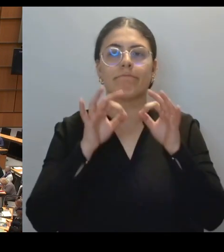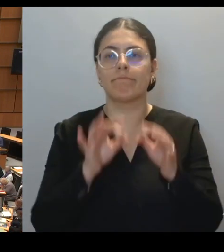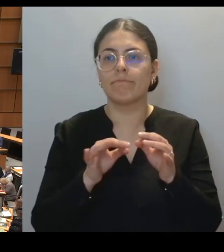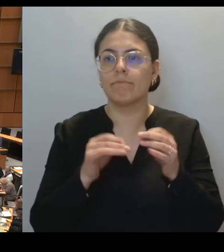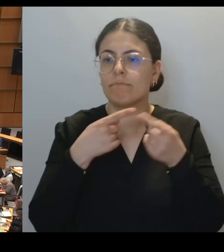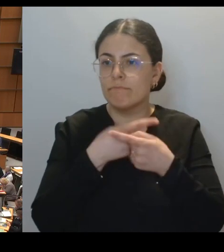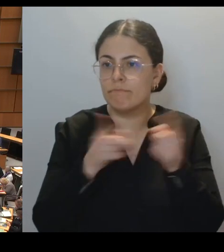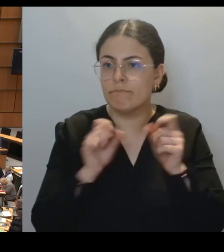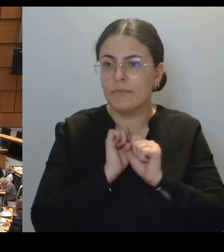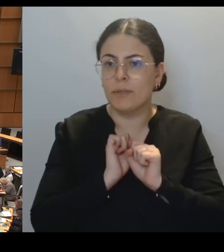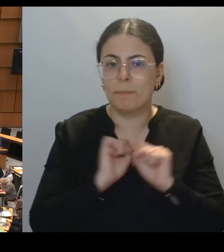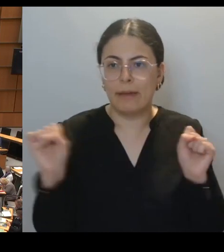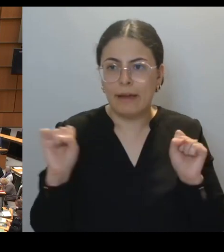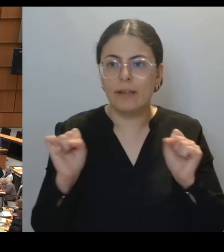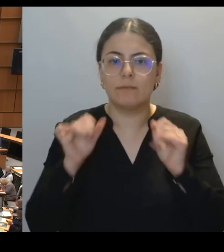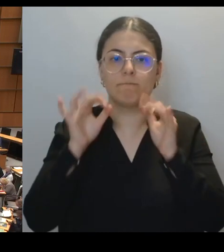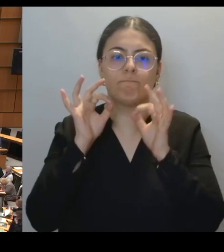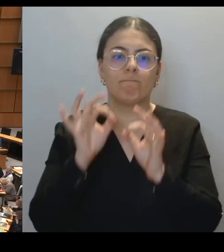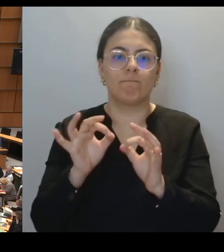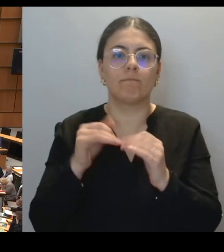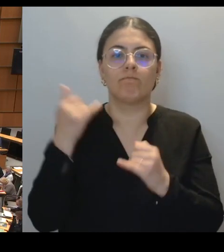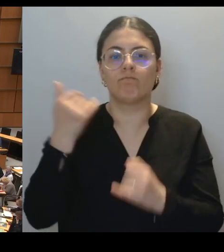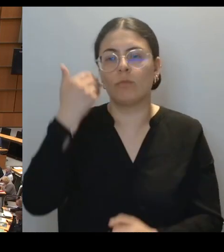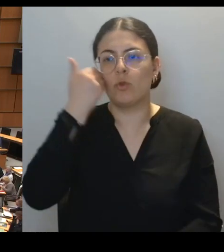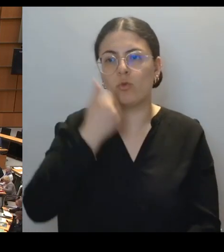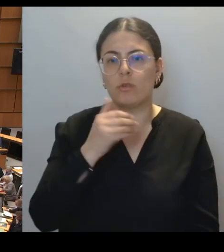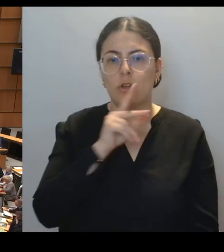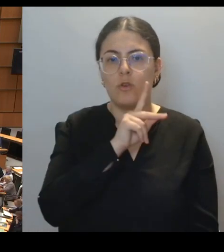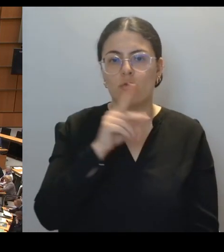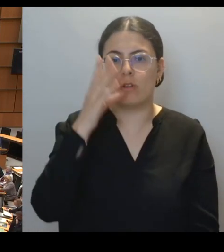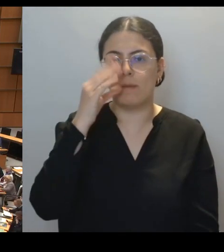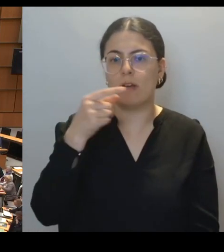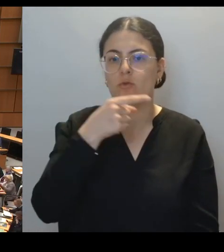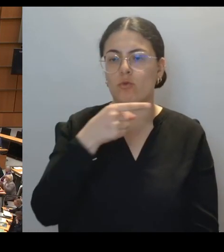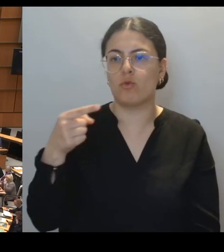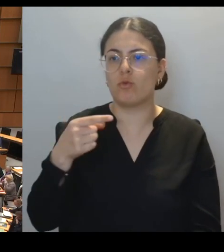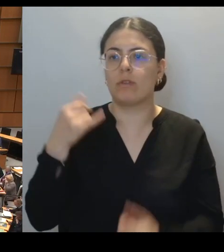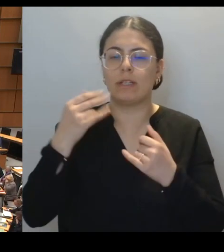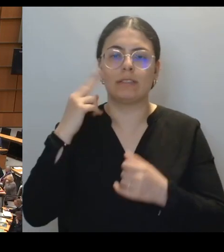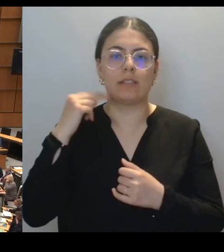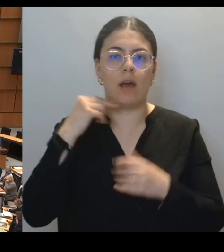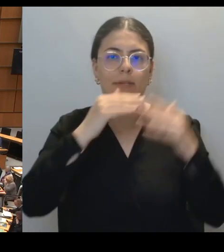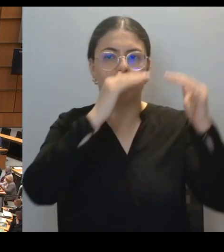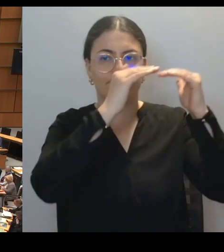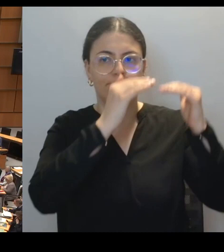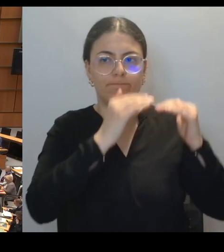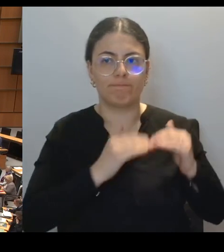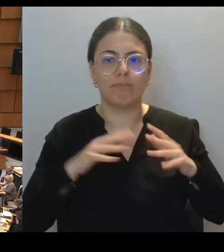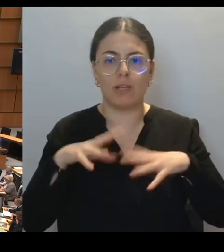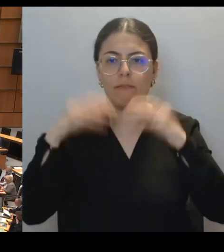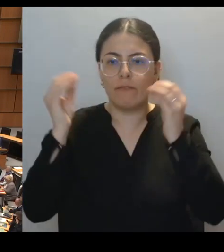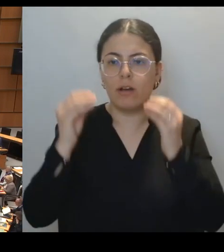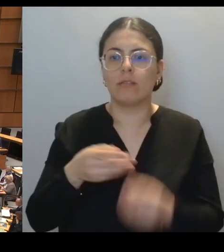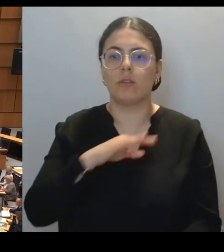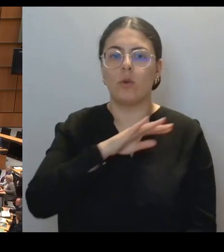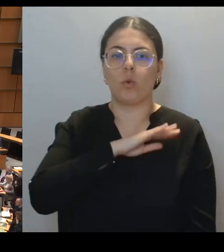Kühnemann Grunow mit dem Namensaufruf zu beginnen und die Kolleginnen und Kollegen des Präsidiums, die Stimmzettel auszugeben.